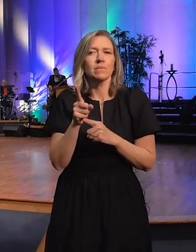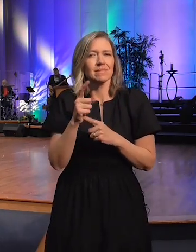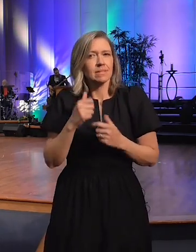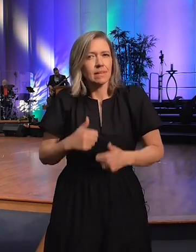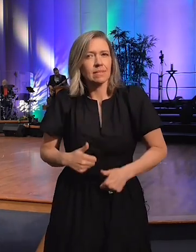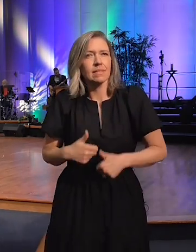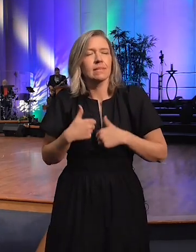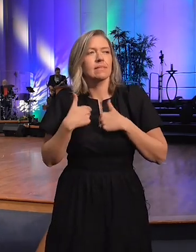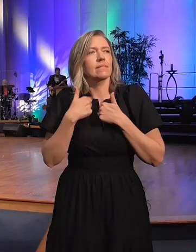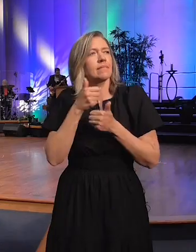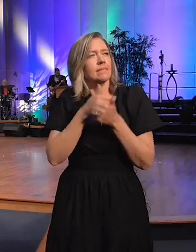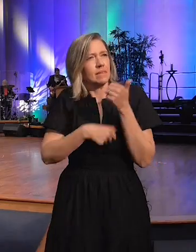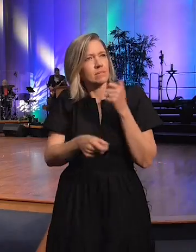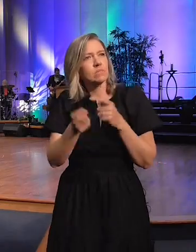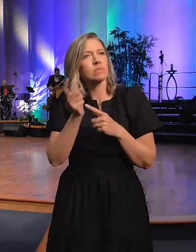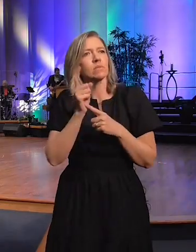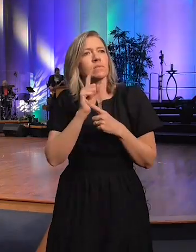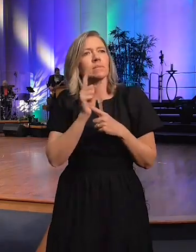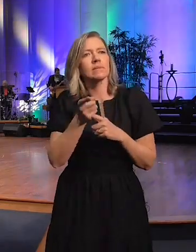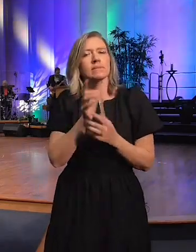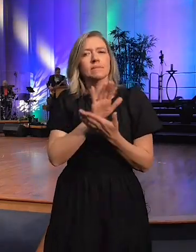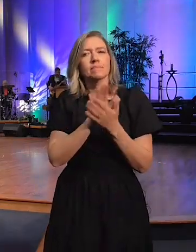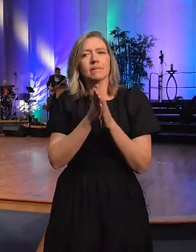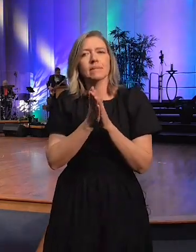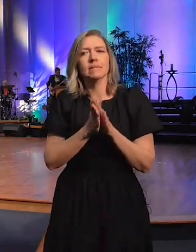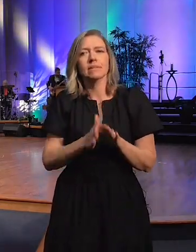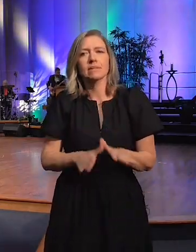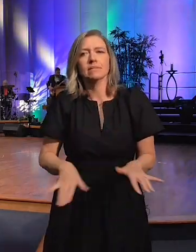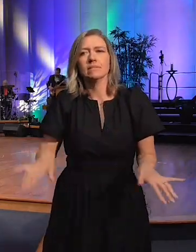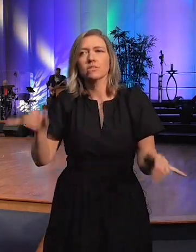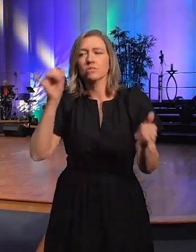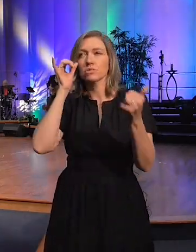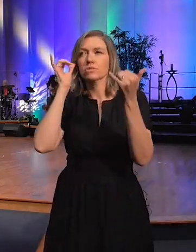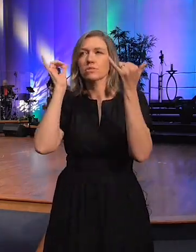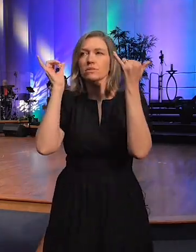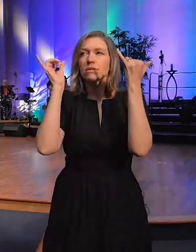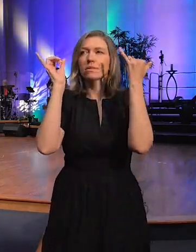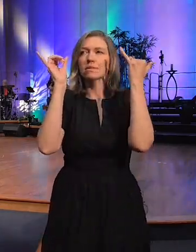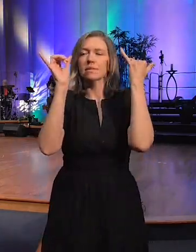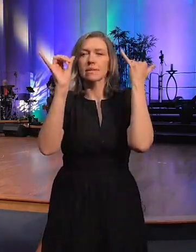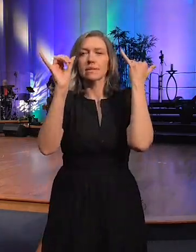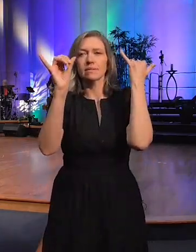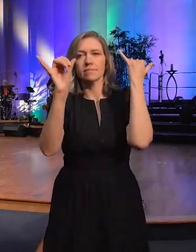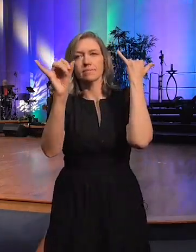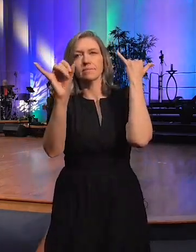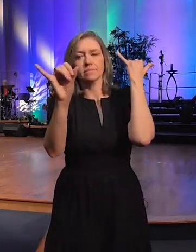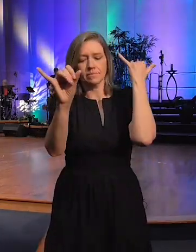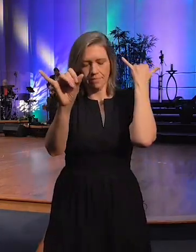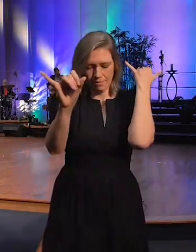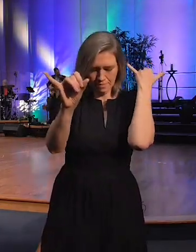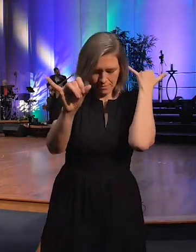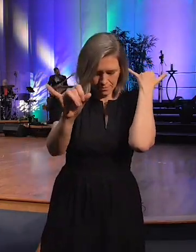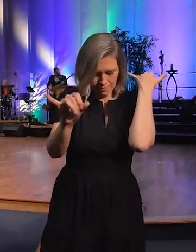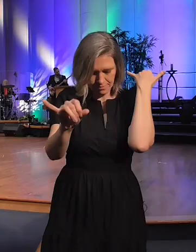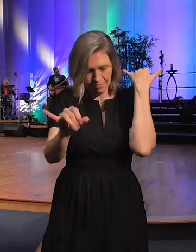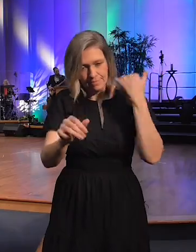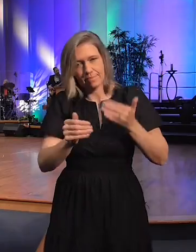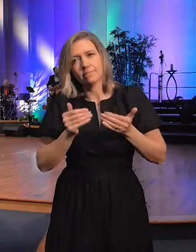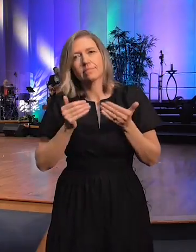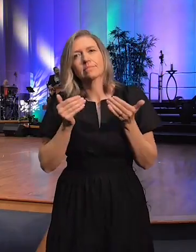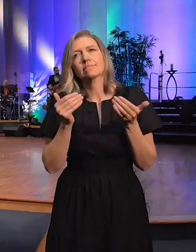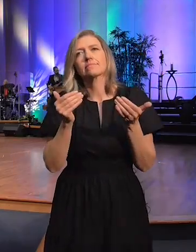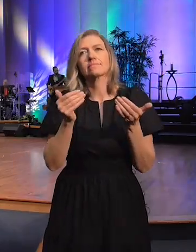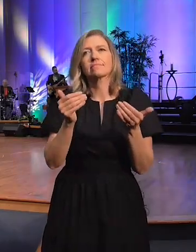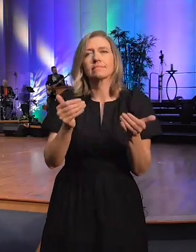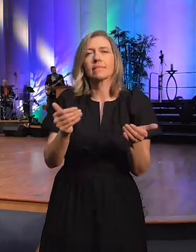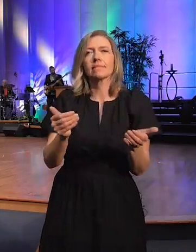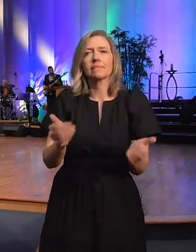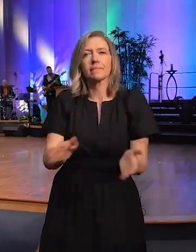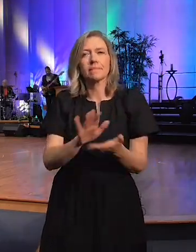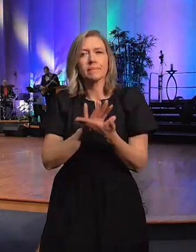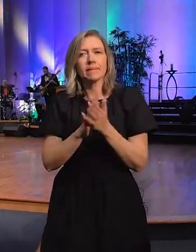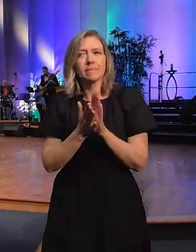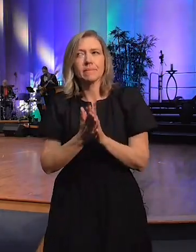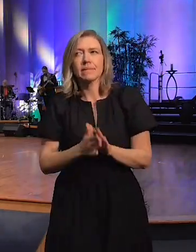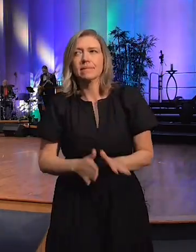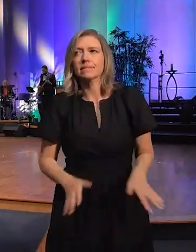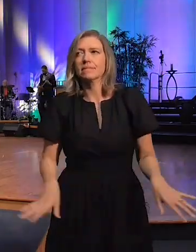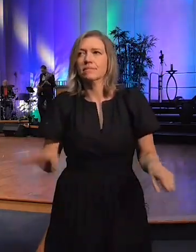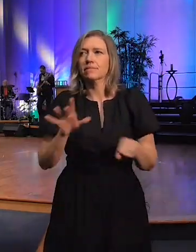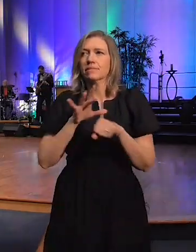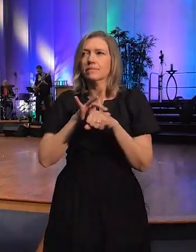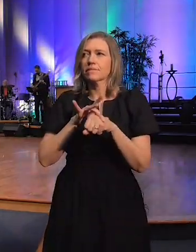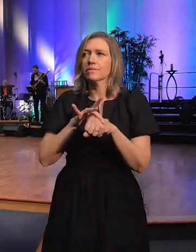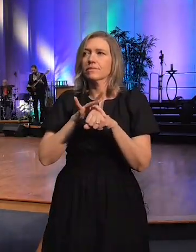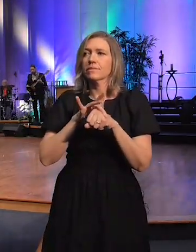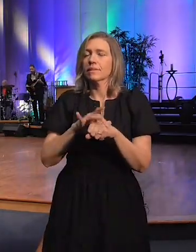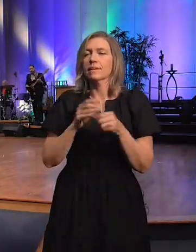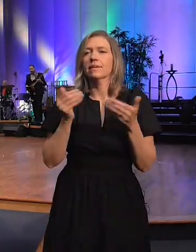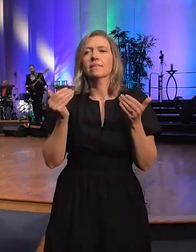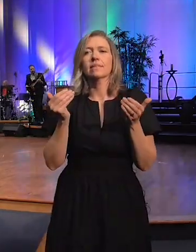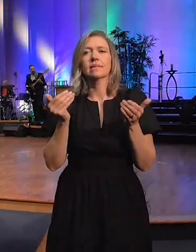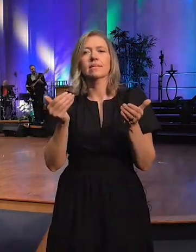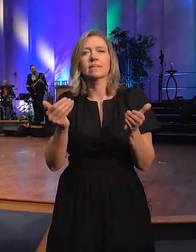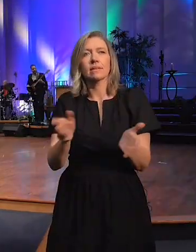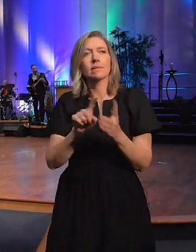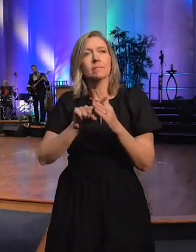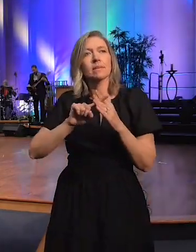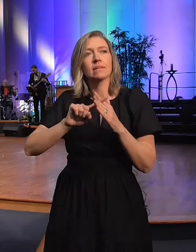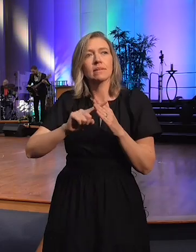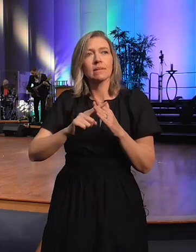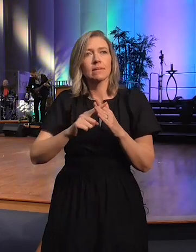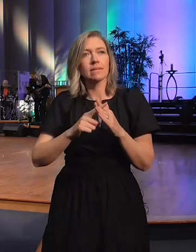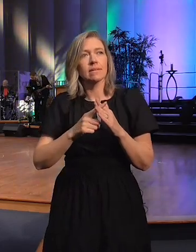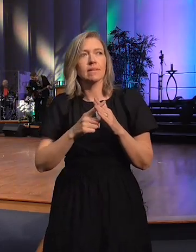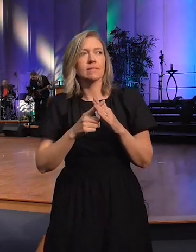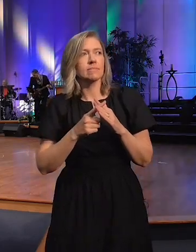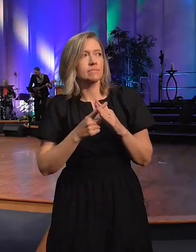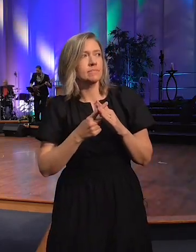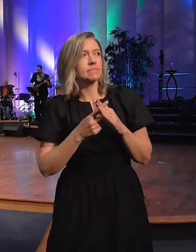vivir cada momento en paz [Música] eternamente Que haya paz en la Tierra y que comience